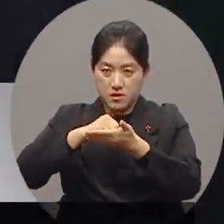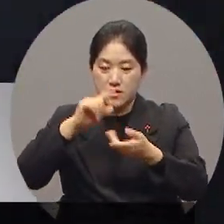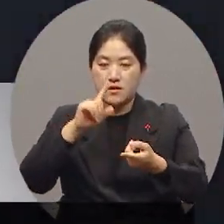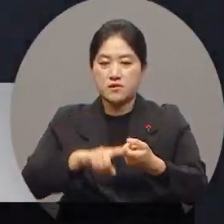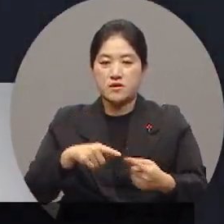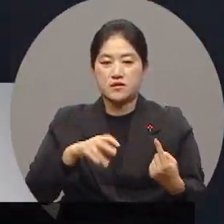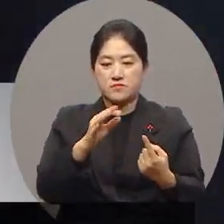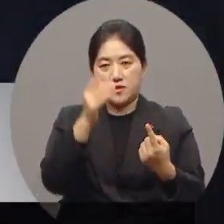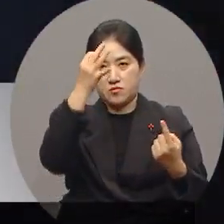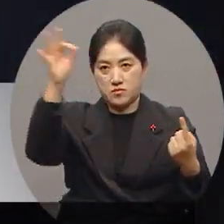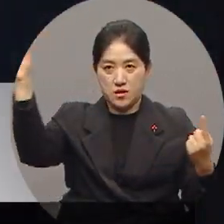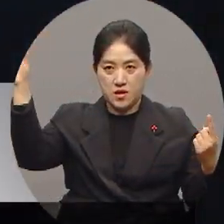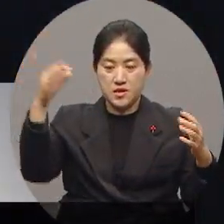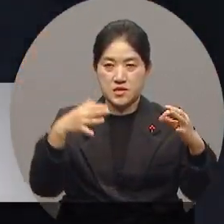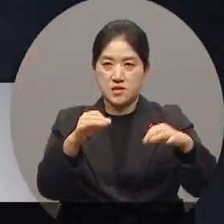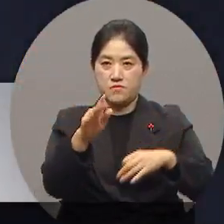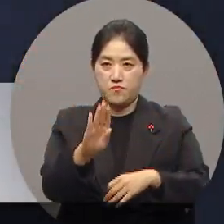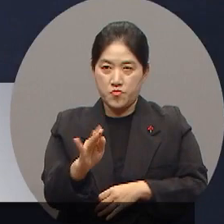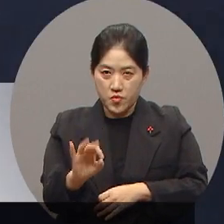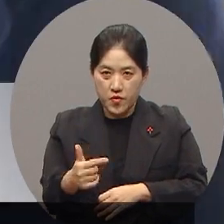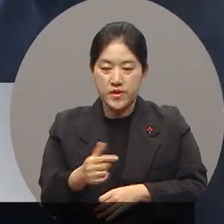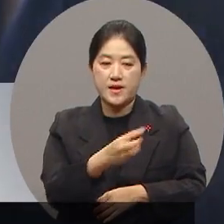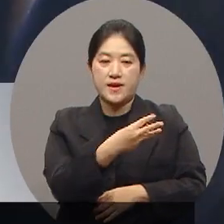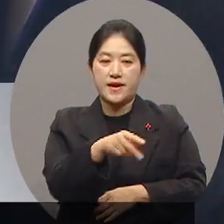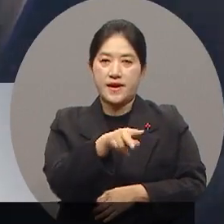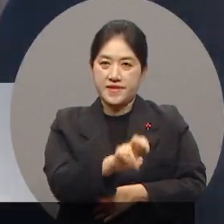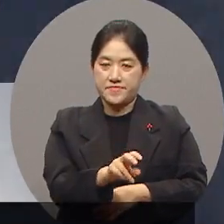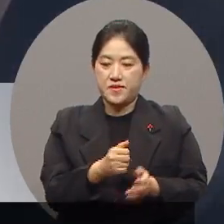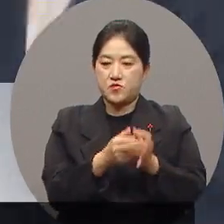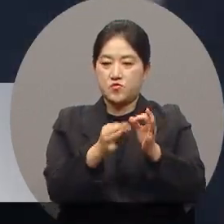징역 30년을 선고하고 769억 원의 추징을 한 원심을 판결했습니다.